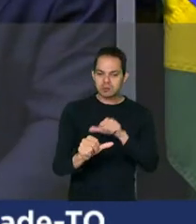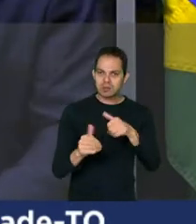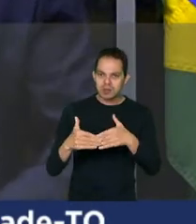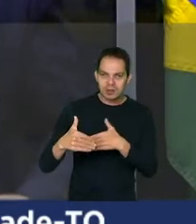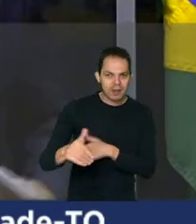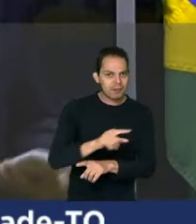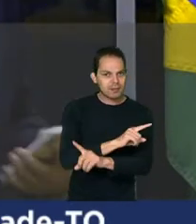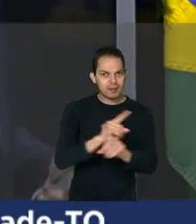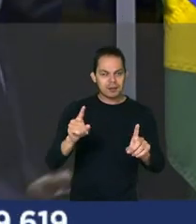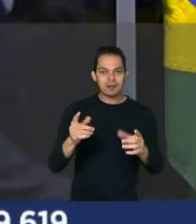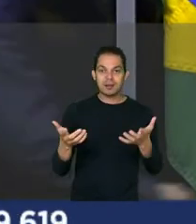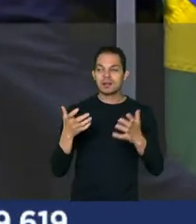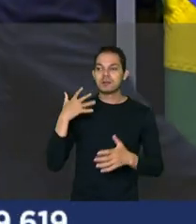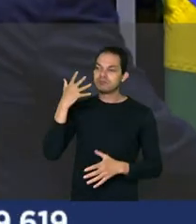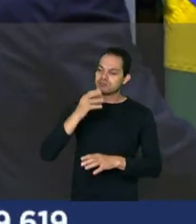MUDARÁ. OBRIGADO E PEÇO O REGISTRO NA VOZ DO BRASIL.